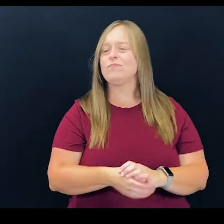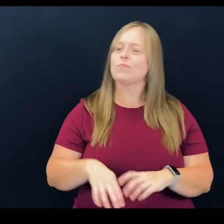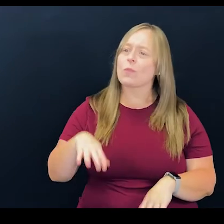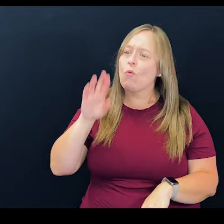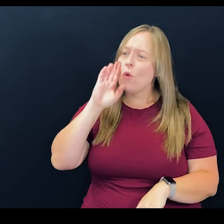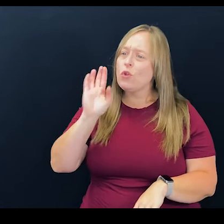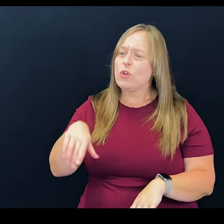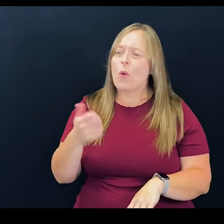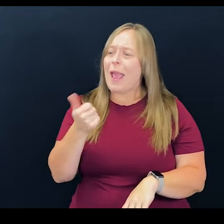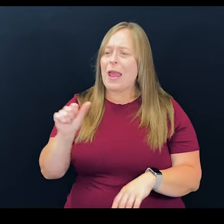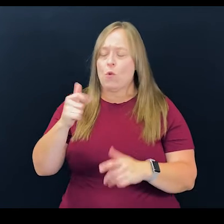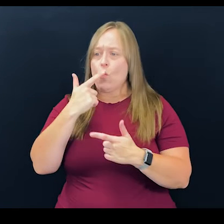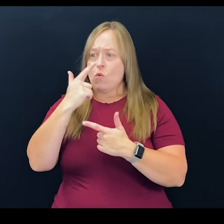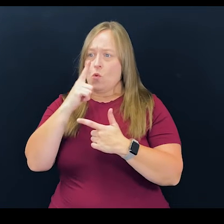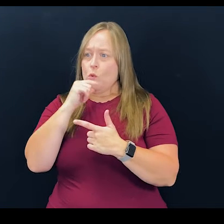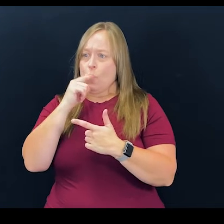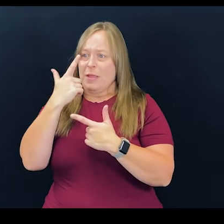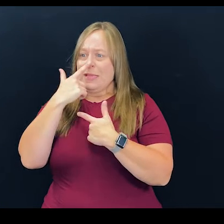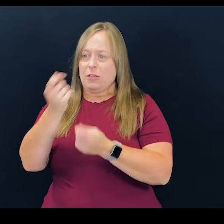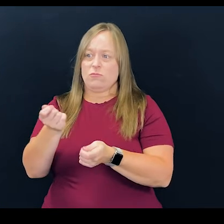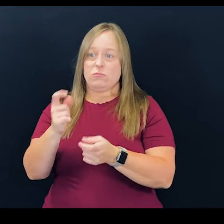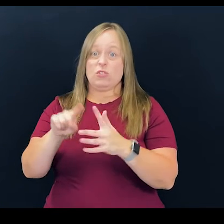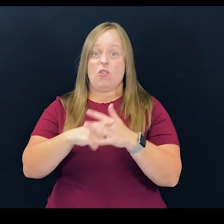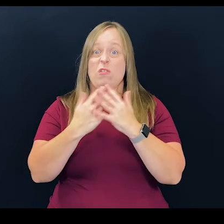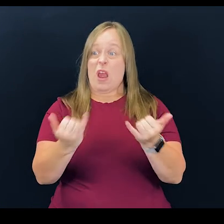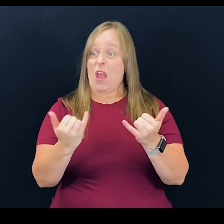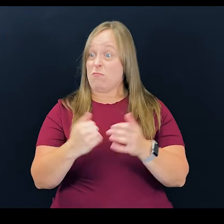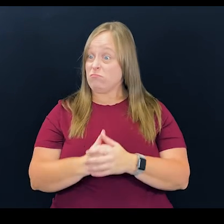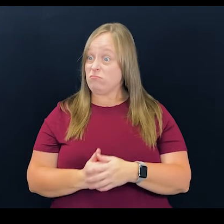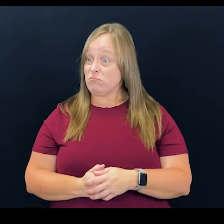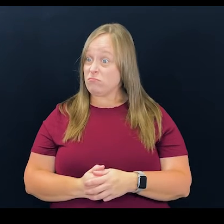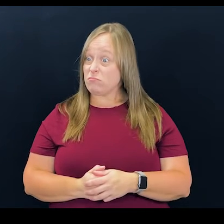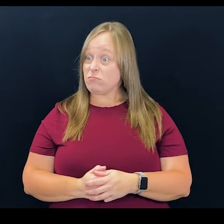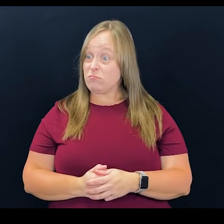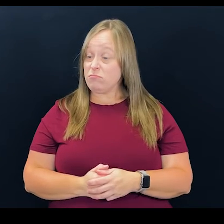Bueno, ya saben, los que estén interesados en postularse pueden empezar desde ahora.